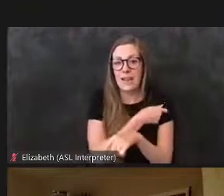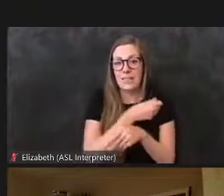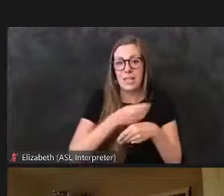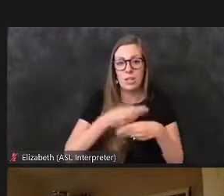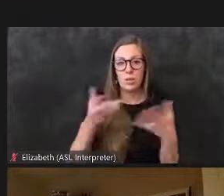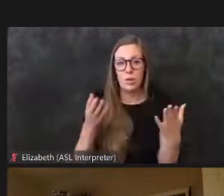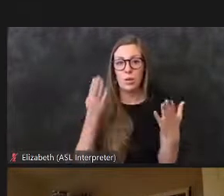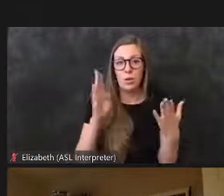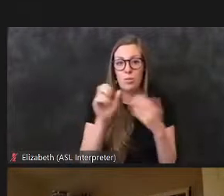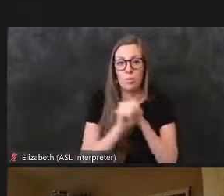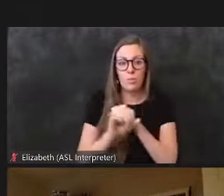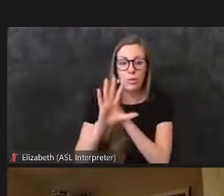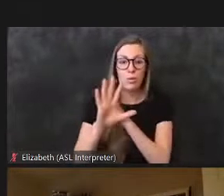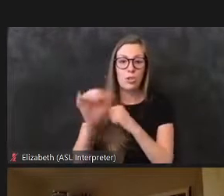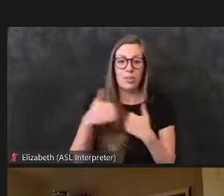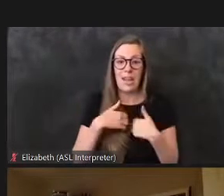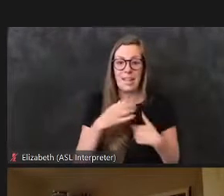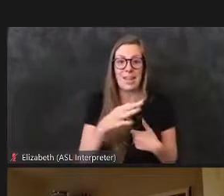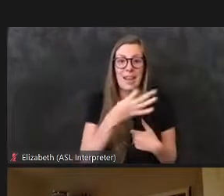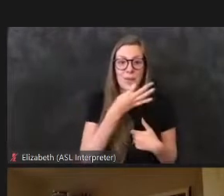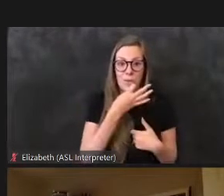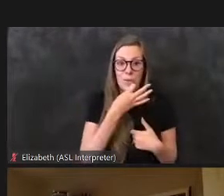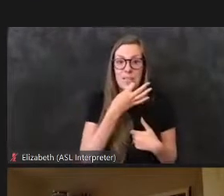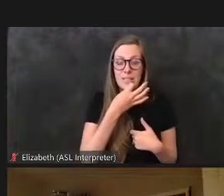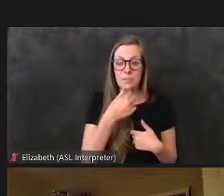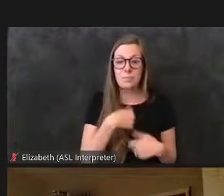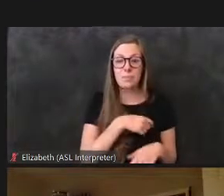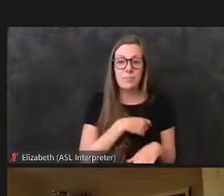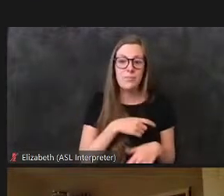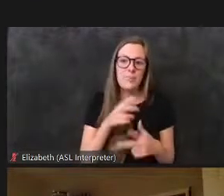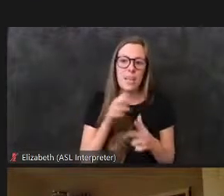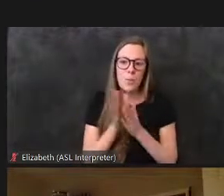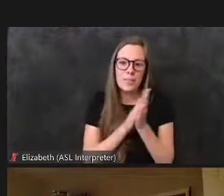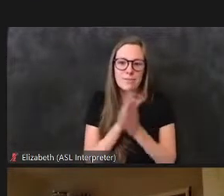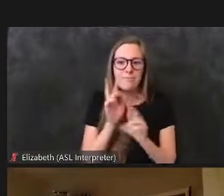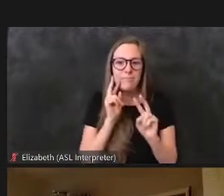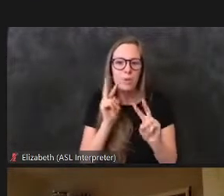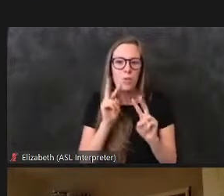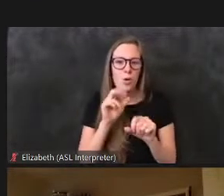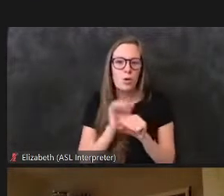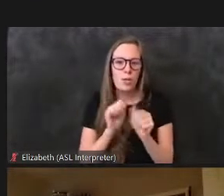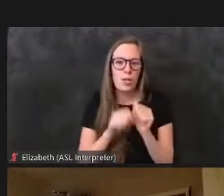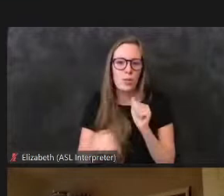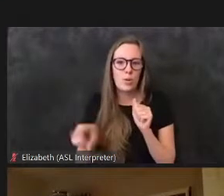Blue Hill tiene esa experticia y vemos para trabajar con ustedes conforme